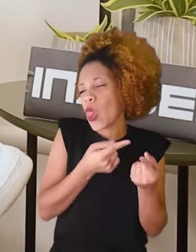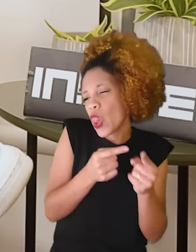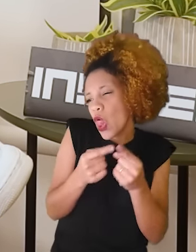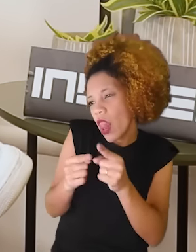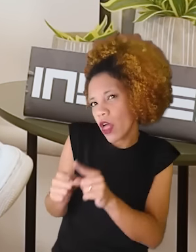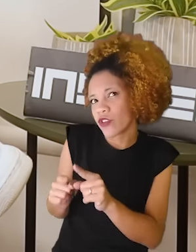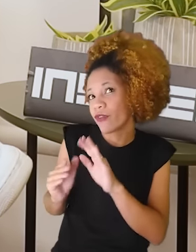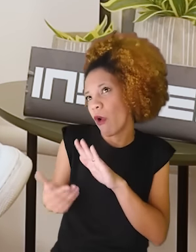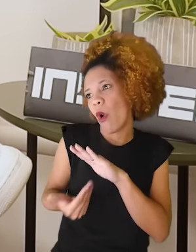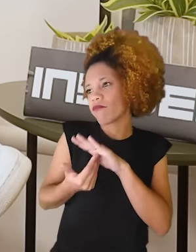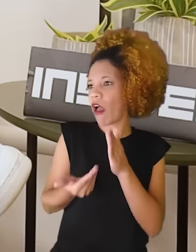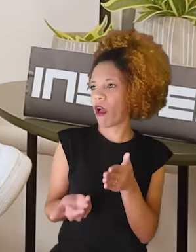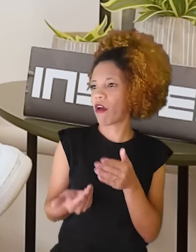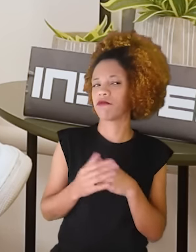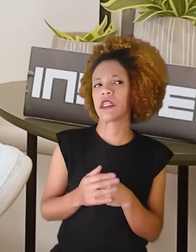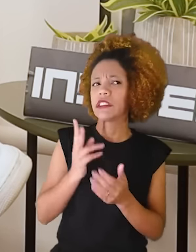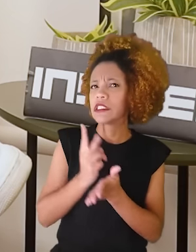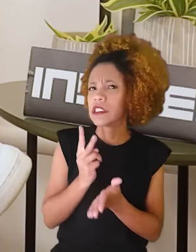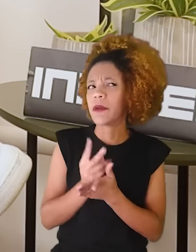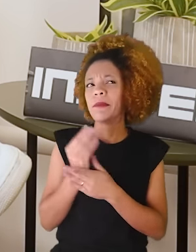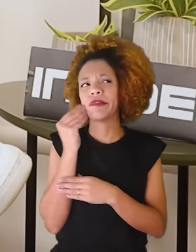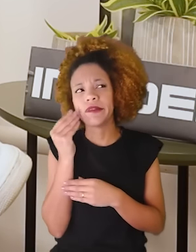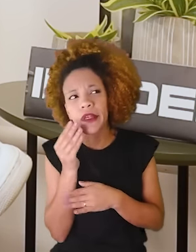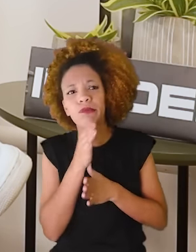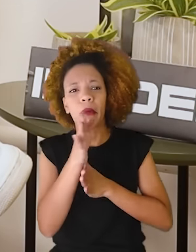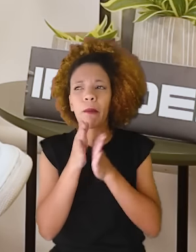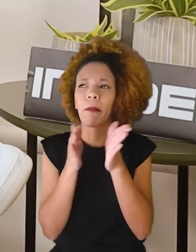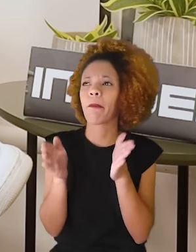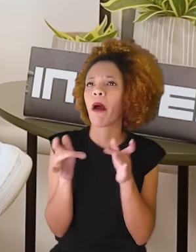uma hora que isso vai esgotar E aí eu tô sempre tentando ver por qual caminho seguir para onde